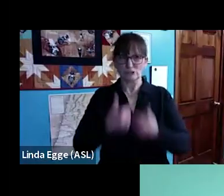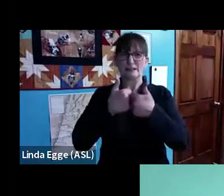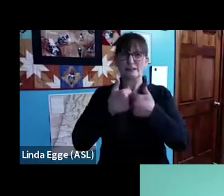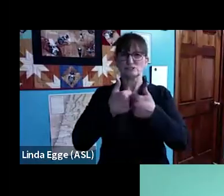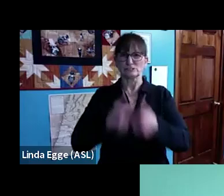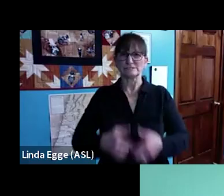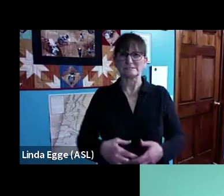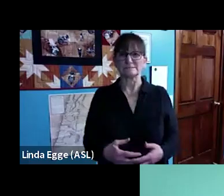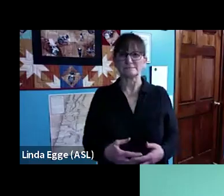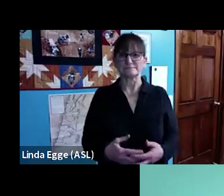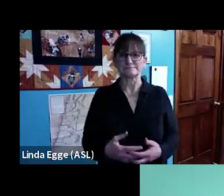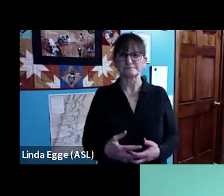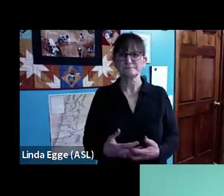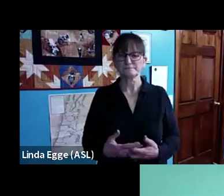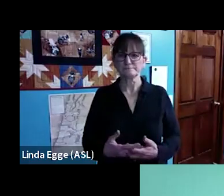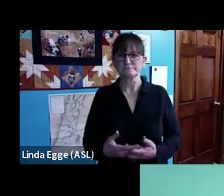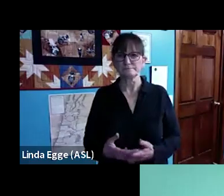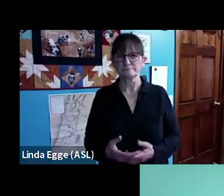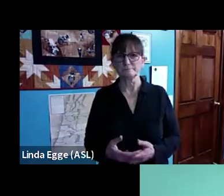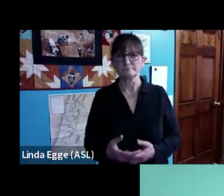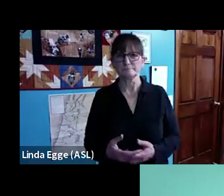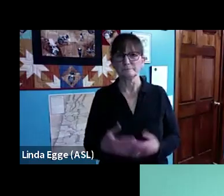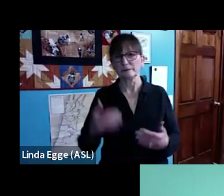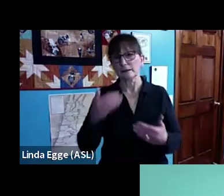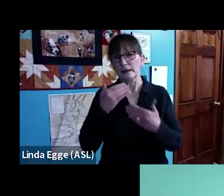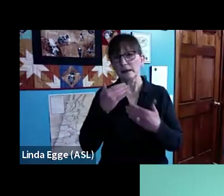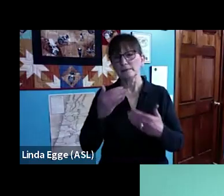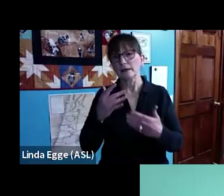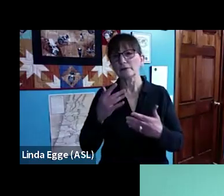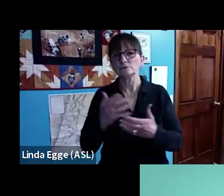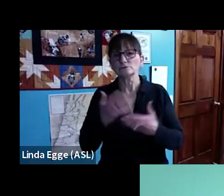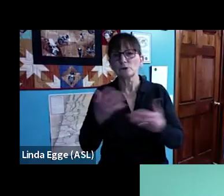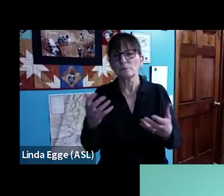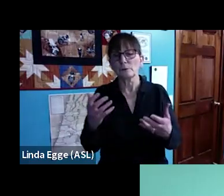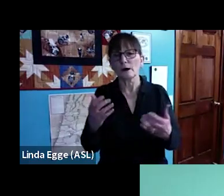harán todo lo posible para acomodarlos. Así que eso es algo que va a estar a su favor.